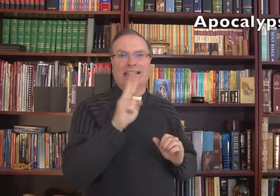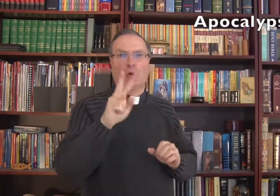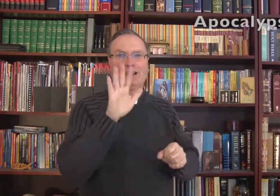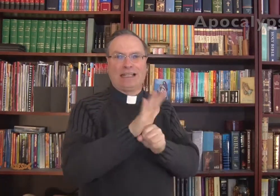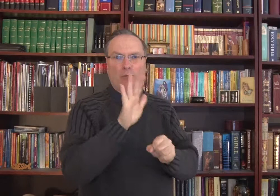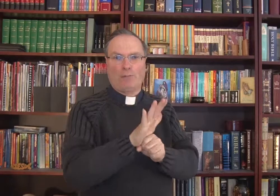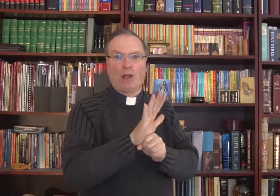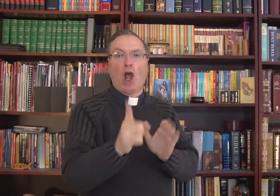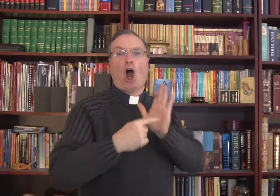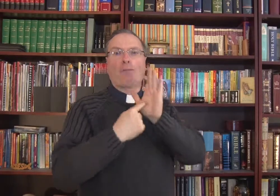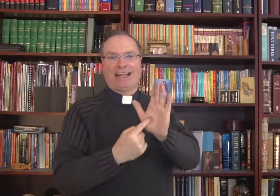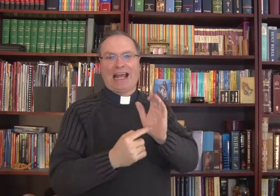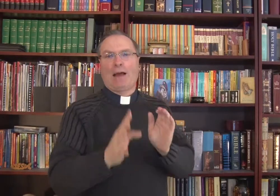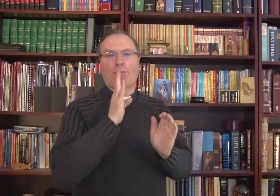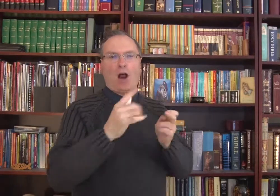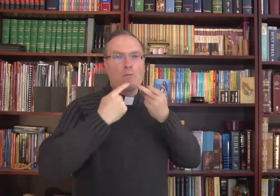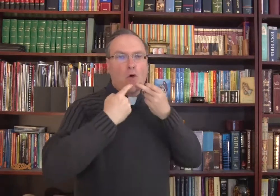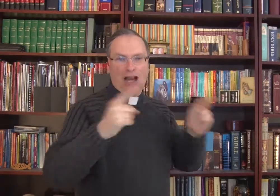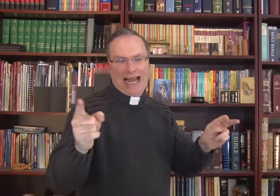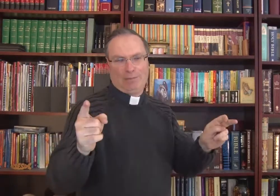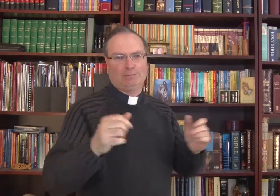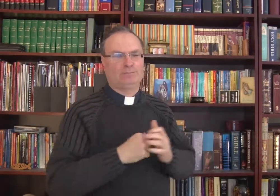des deux témoins représente la Parole proclamée.